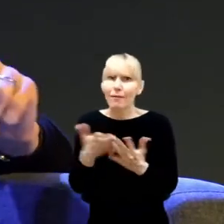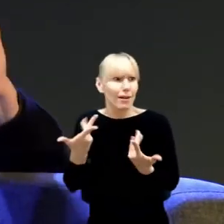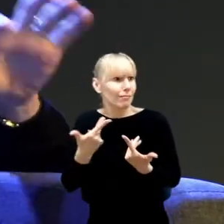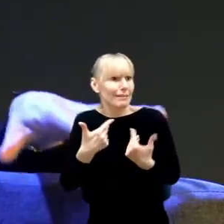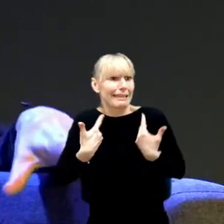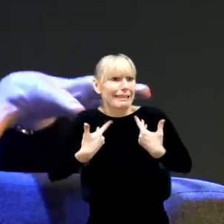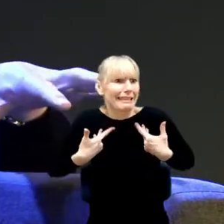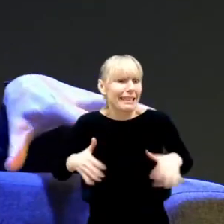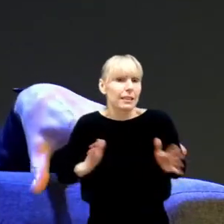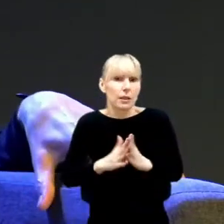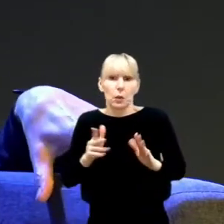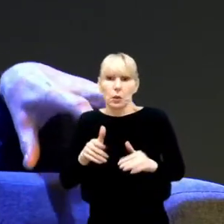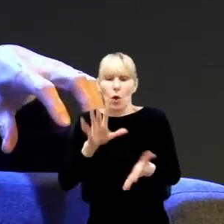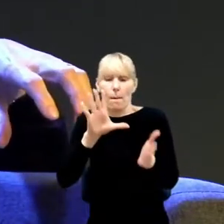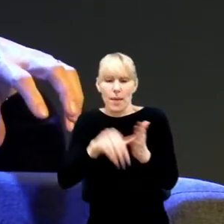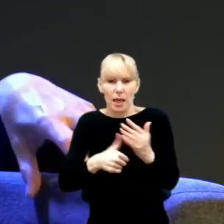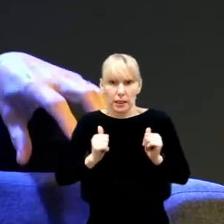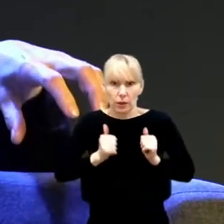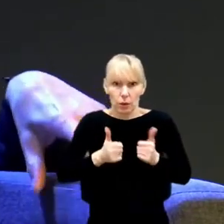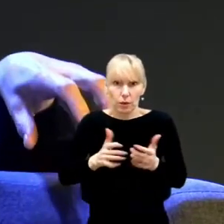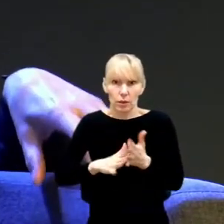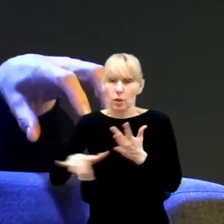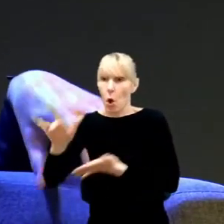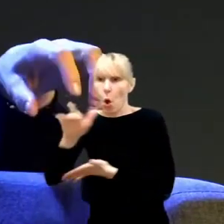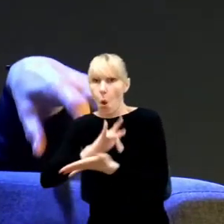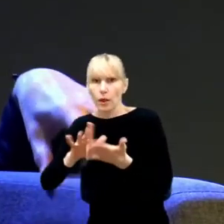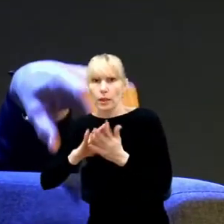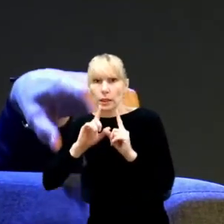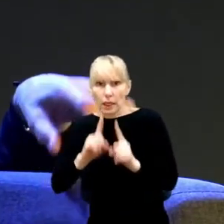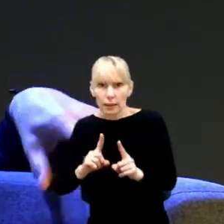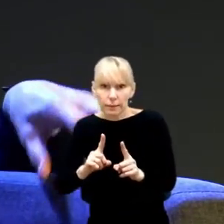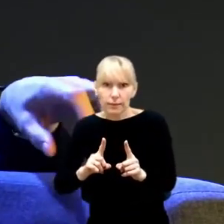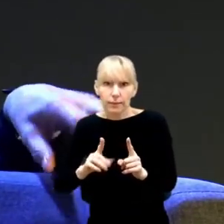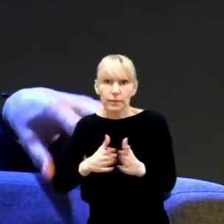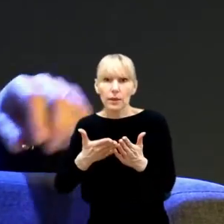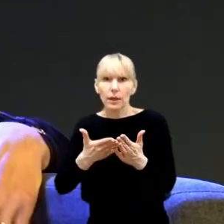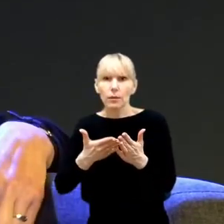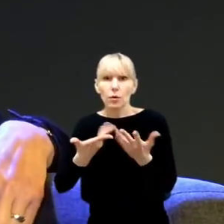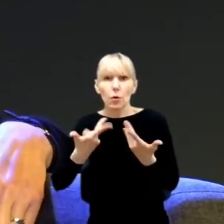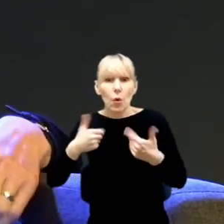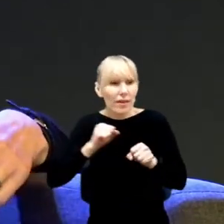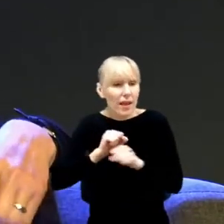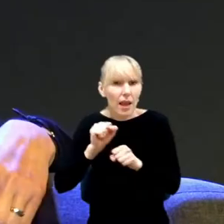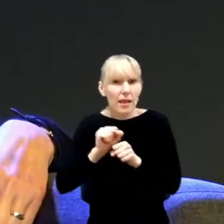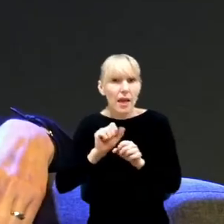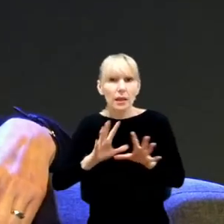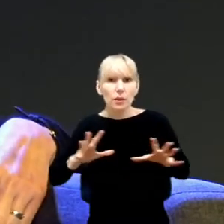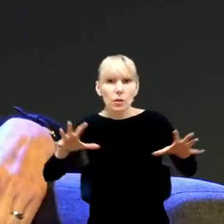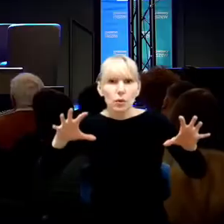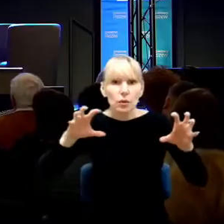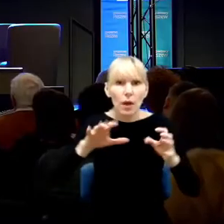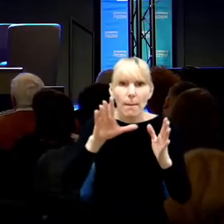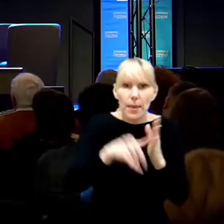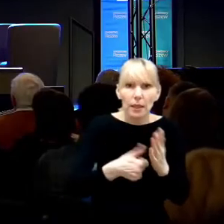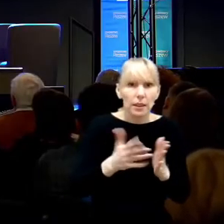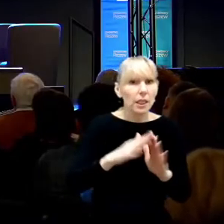turystycznego czy ośrodka, które nie jest miastem, nie ma stałych mieszkańców. Tak, ale to nie jest zasadniczo, to nie jest